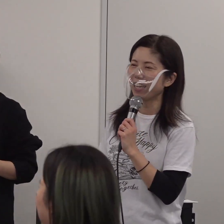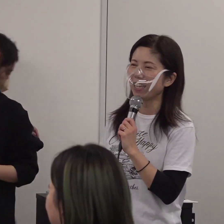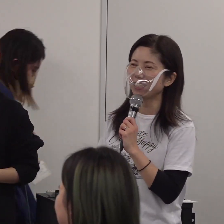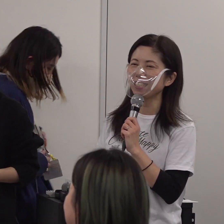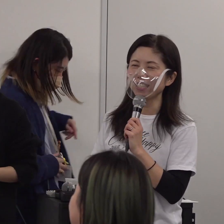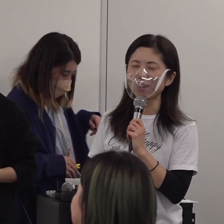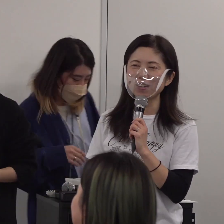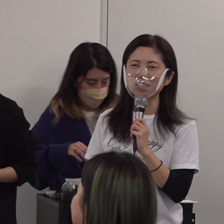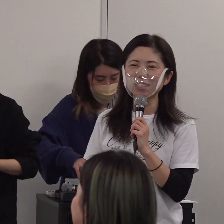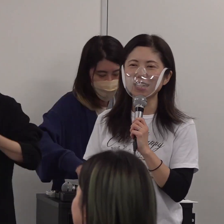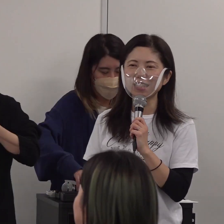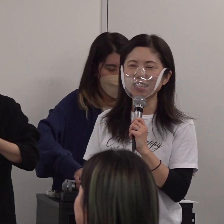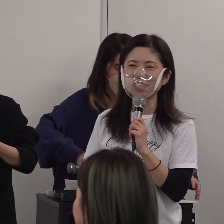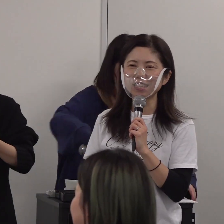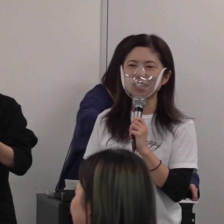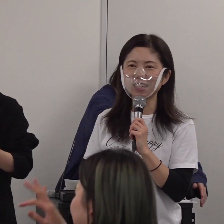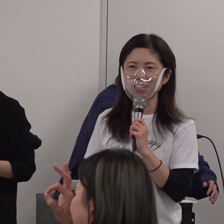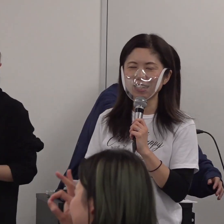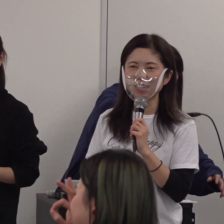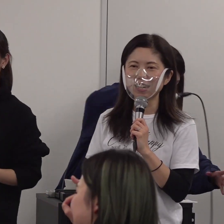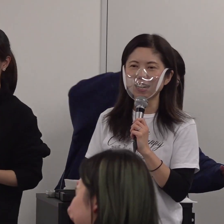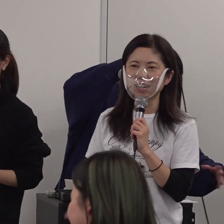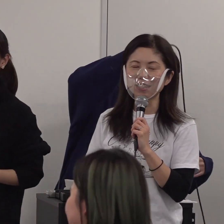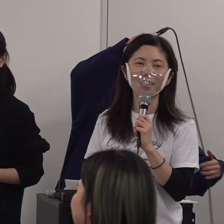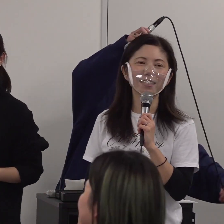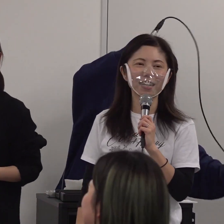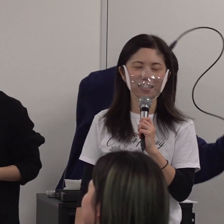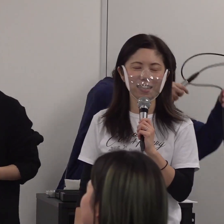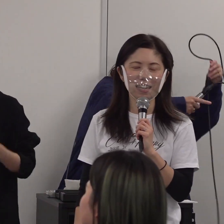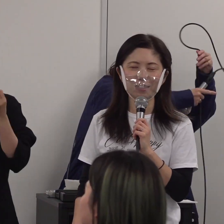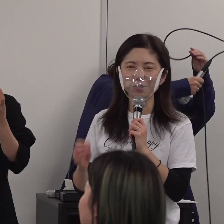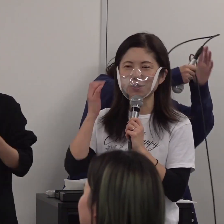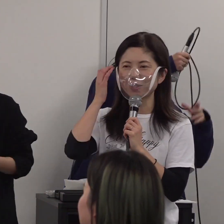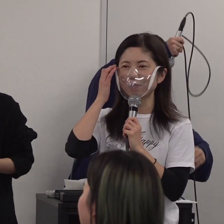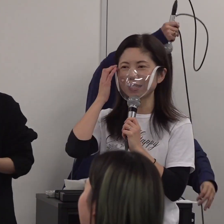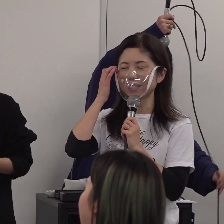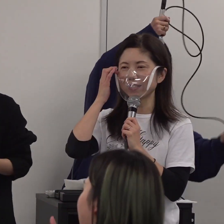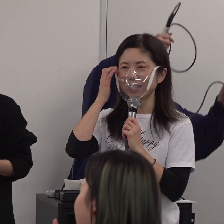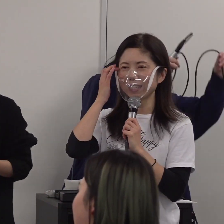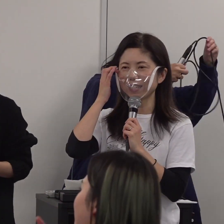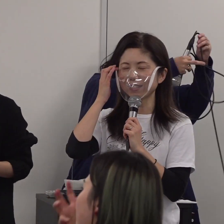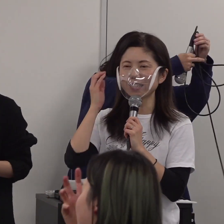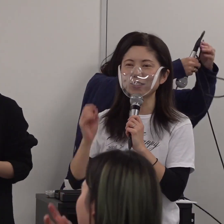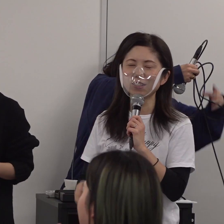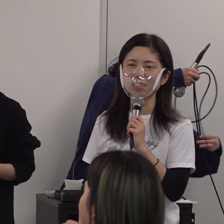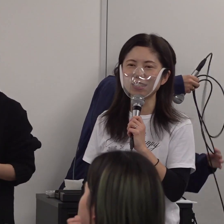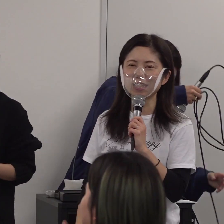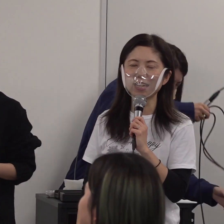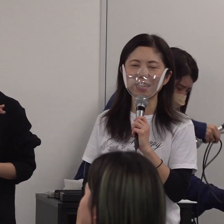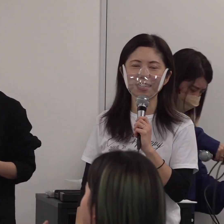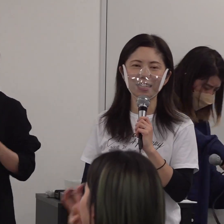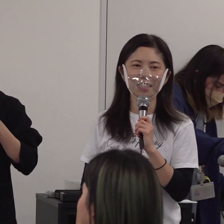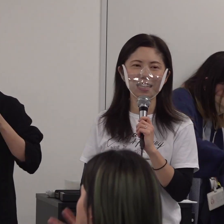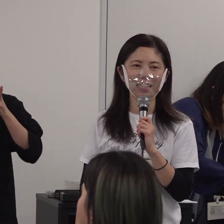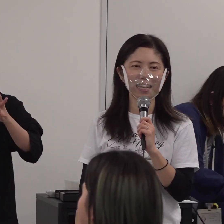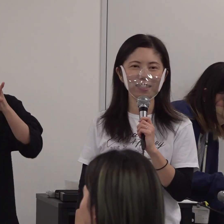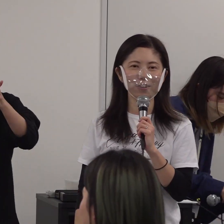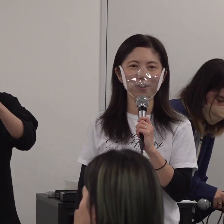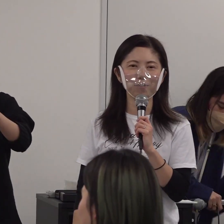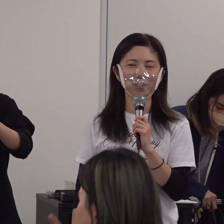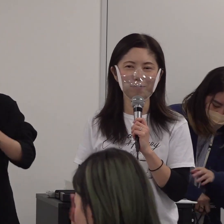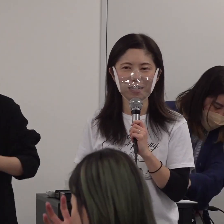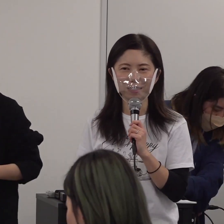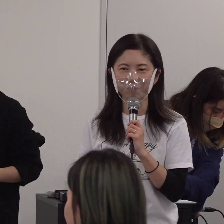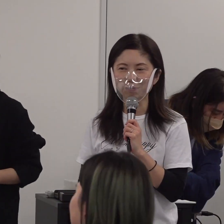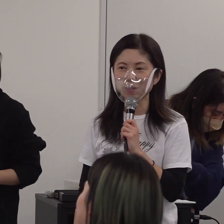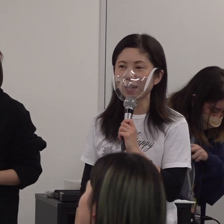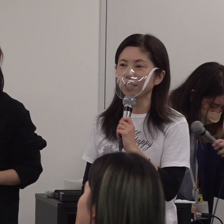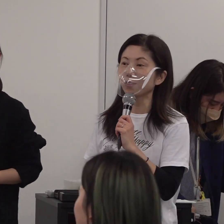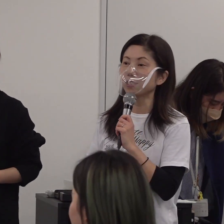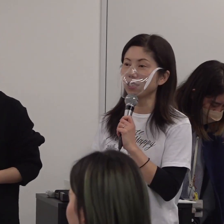ぜひご覧になっていただけたら新しい発見あると思いますのでたくさんの人に伝えていただきたいなと思います